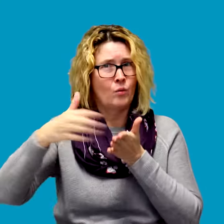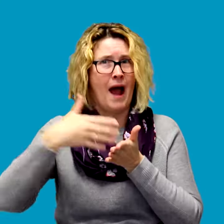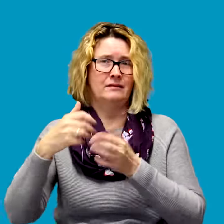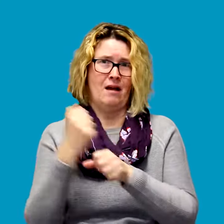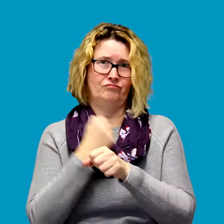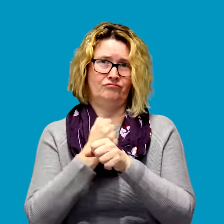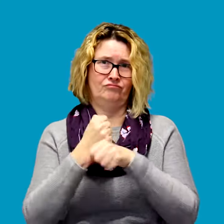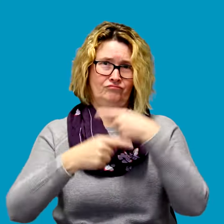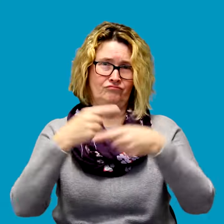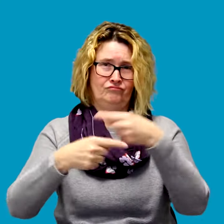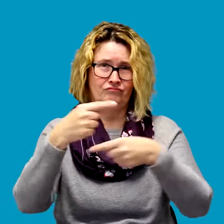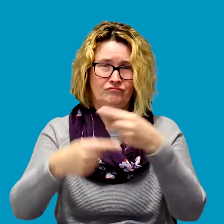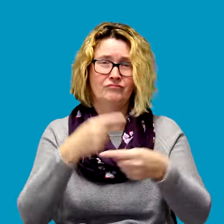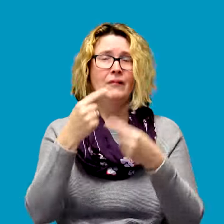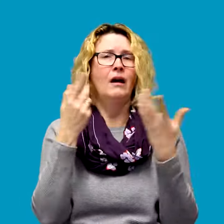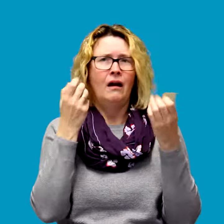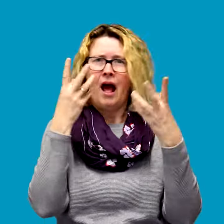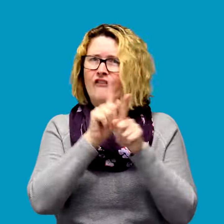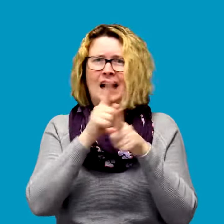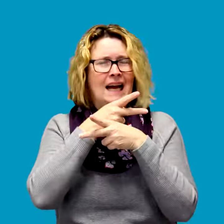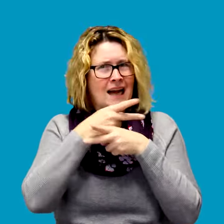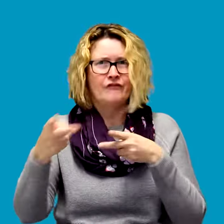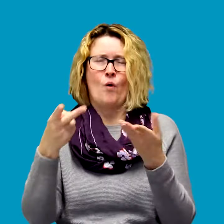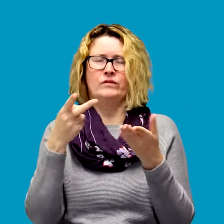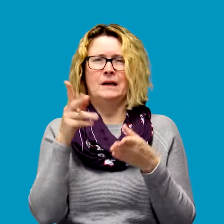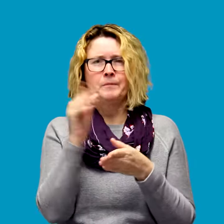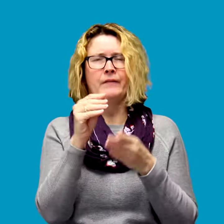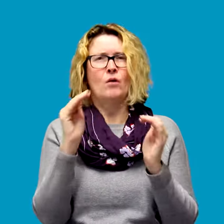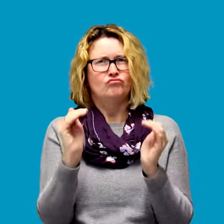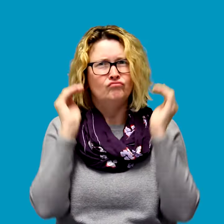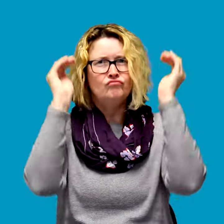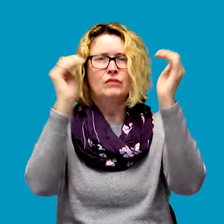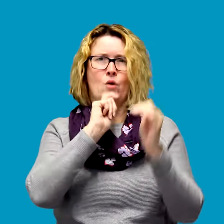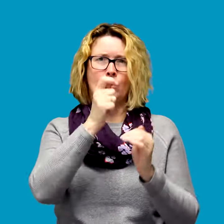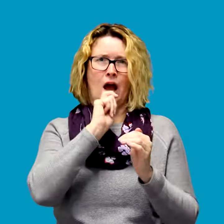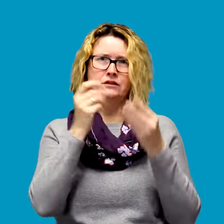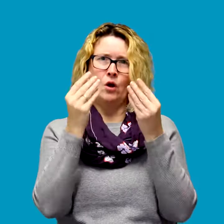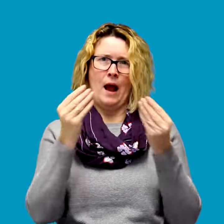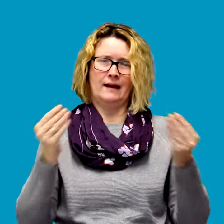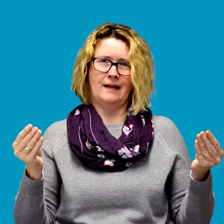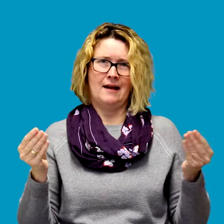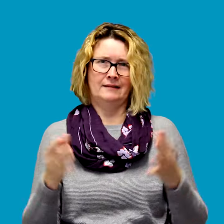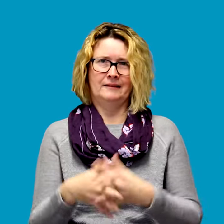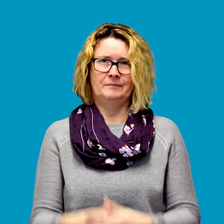... auch weiterhin die DGZ herausgeben. Natürlich in der gewohnt hohen journalistischen Qualität.